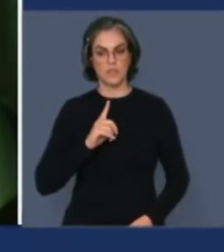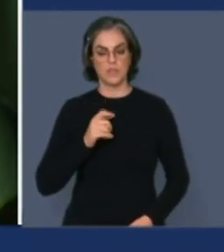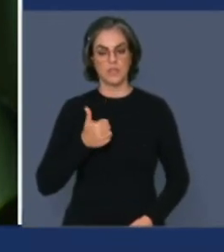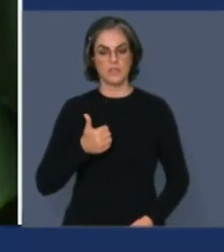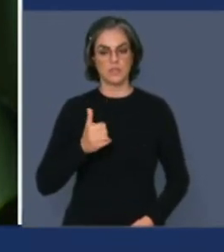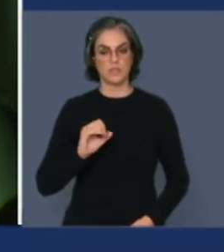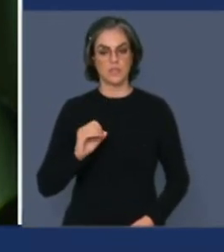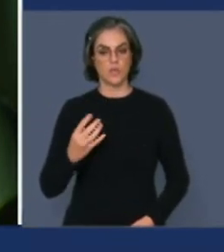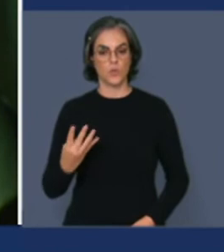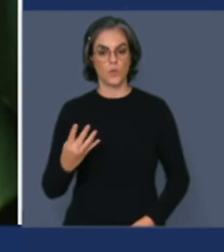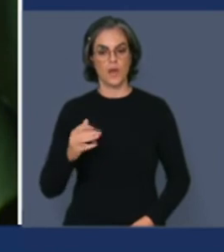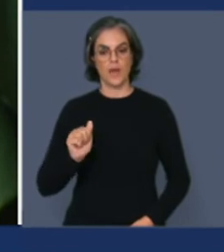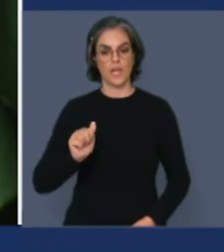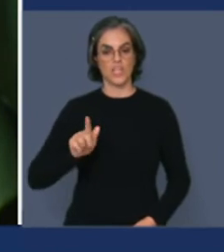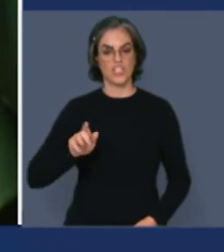ASSUSTADOR. O BRASIL TEM 104 AGÊNCIAS EXECUTIVAS DO INSS,